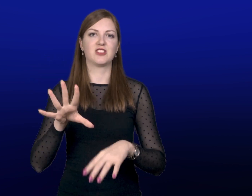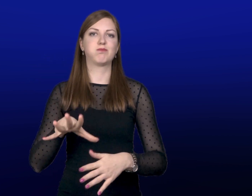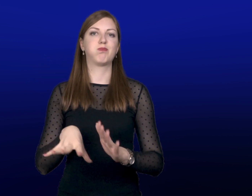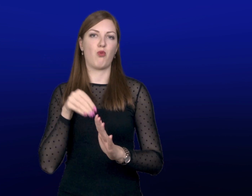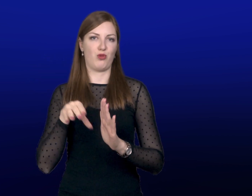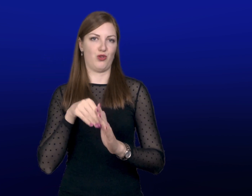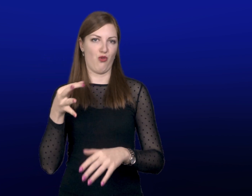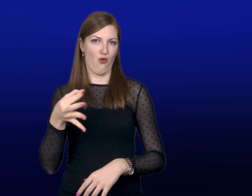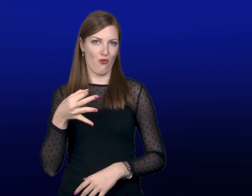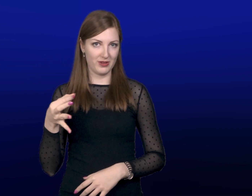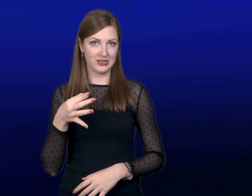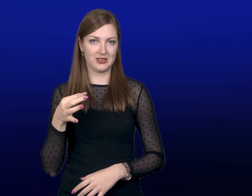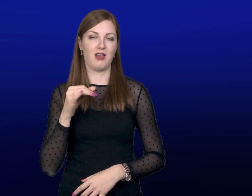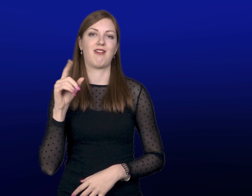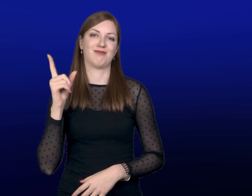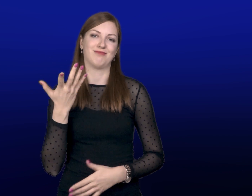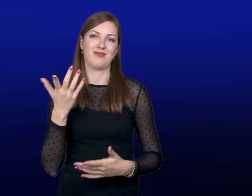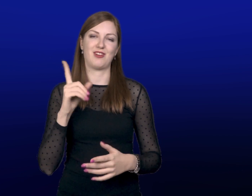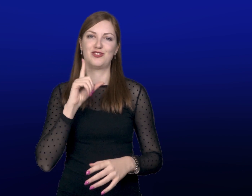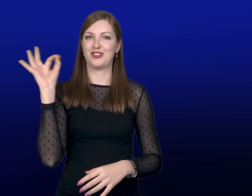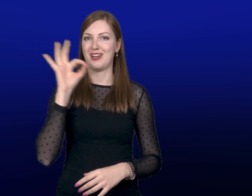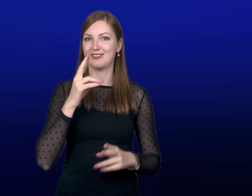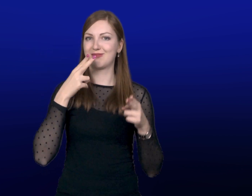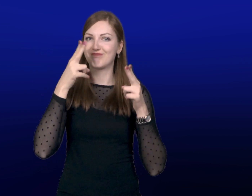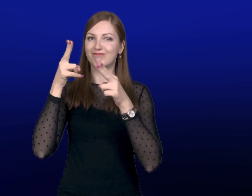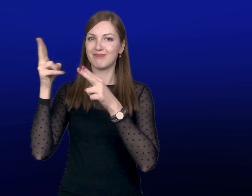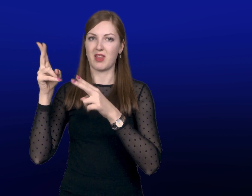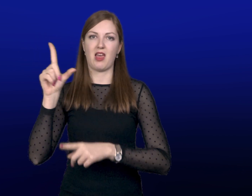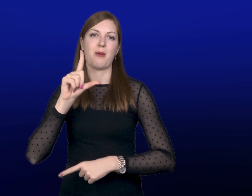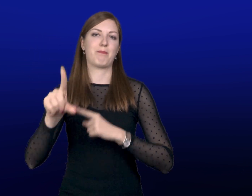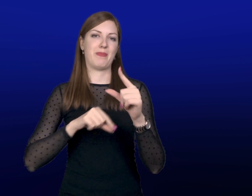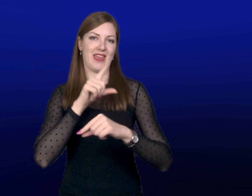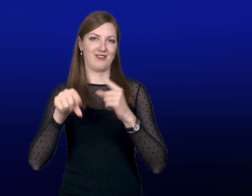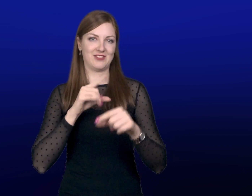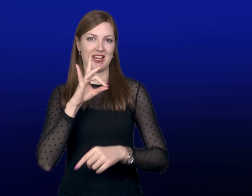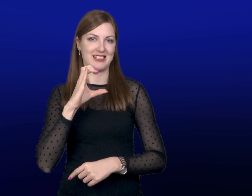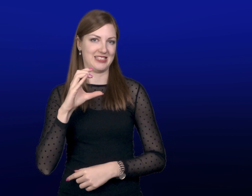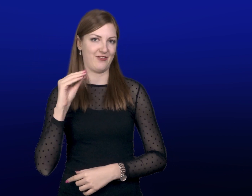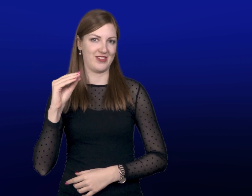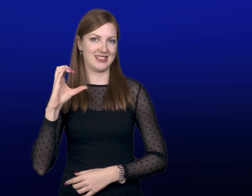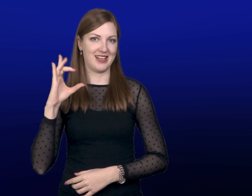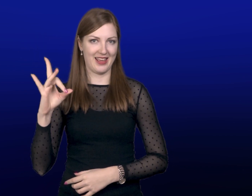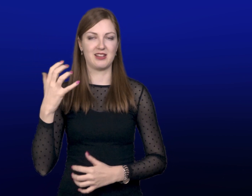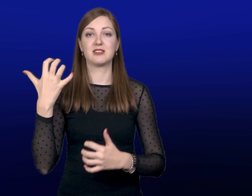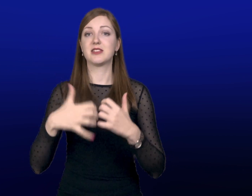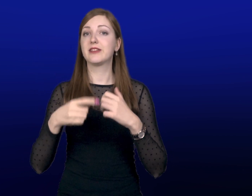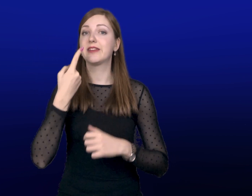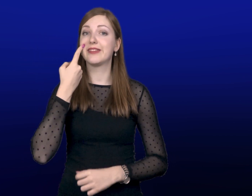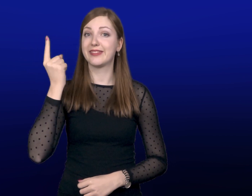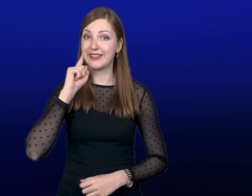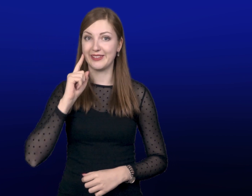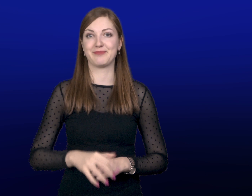входила в сборную области, которая ездила на первенства РСФСР среди глухих.